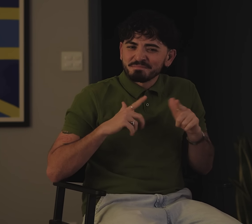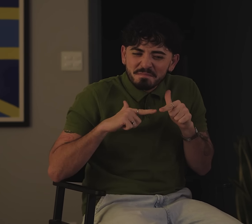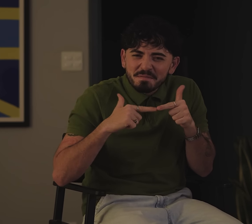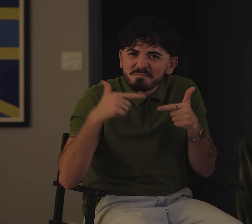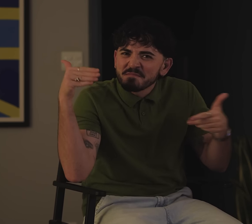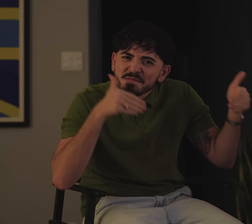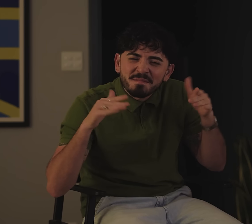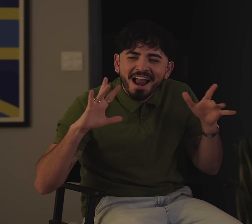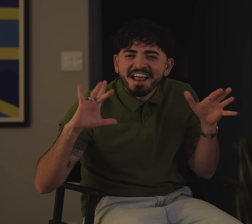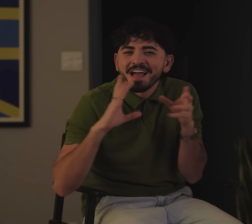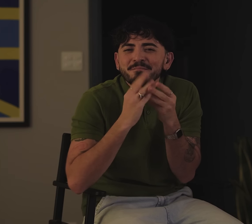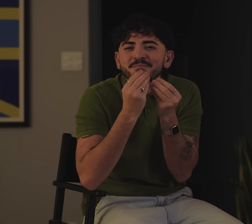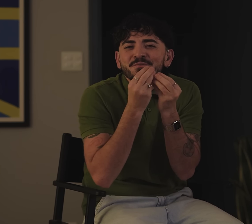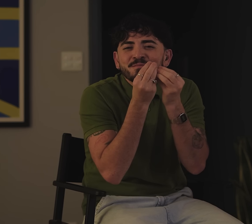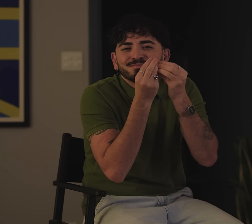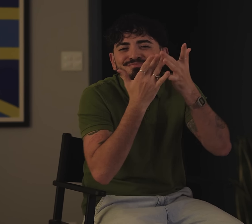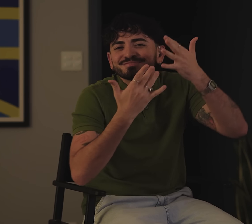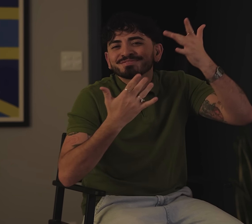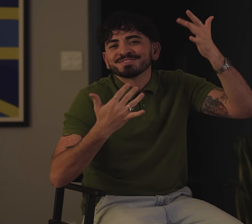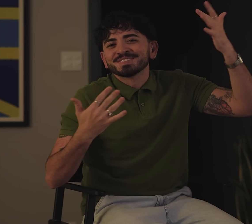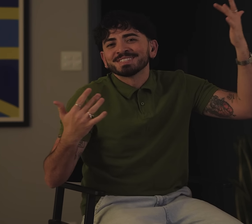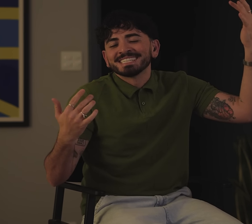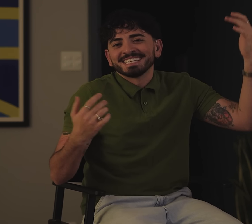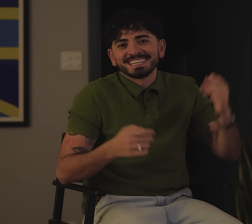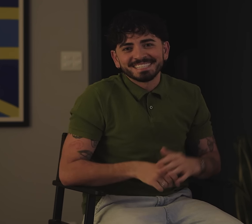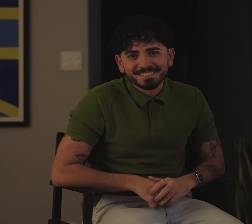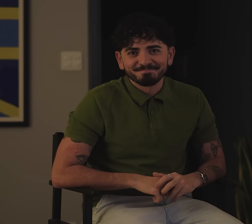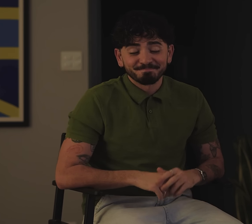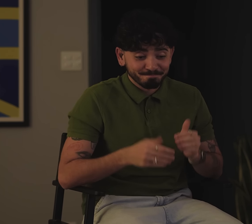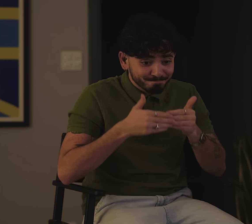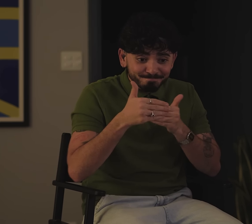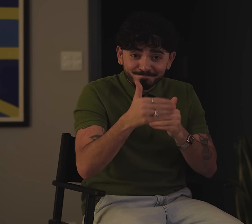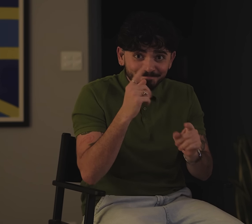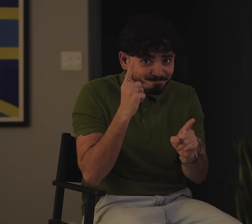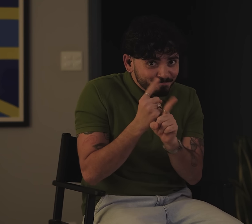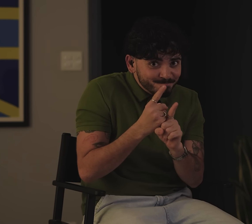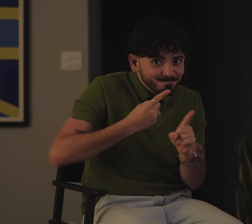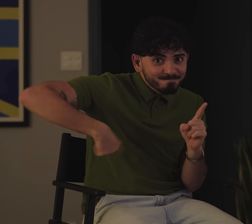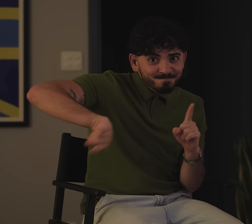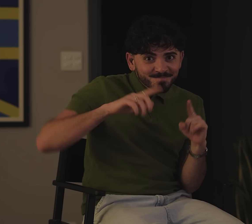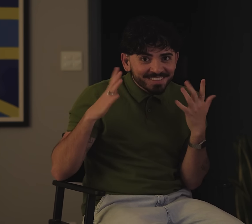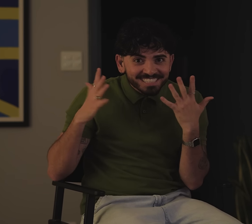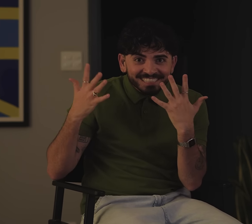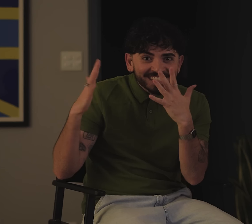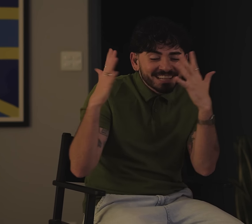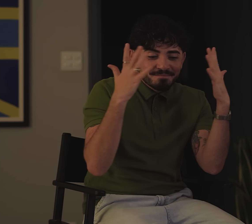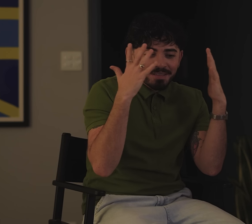lutou junto, acreditou no propósito e em tantas outras coisas… Logo vamos nos encontrar e celebrar juntos tudo